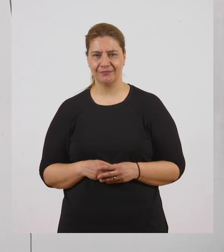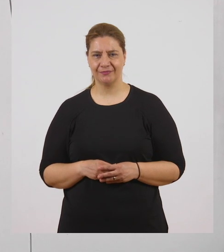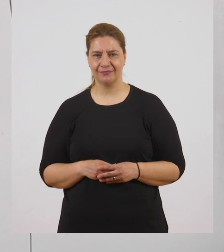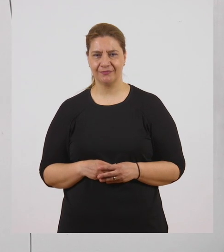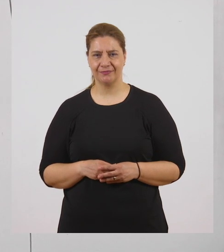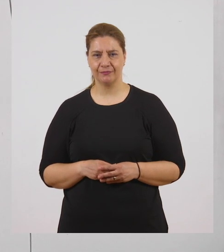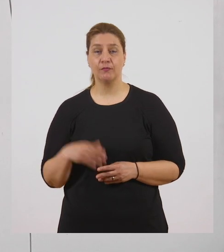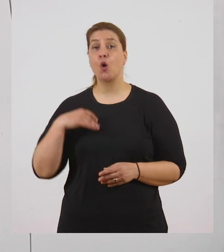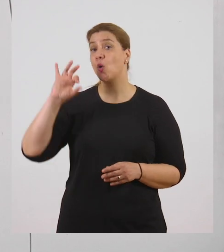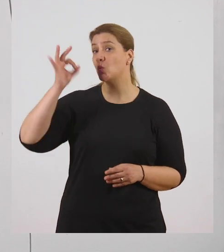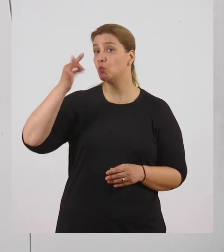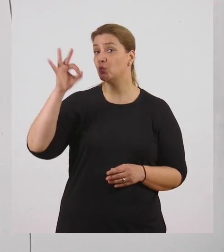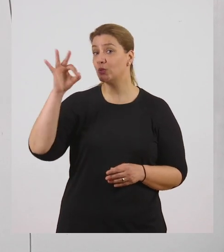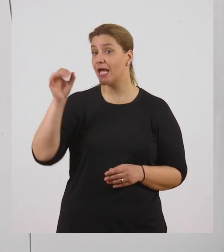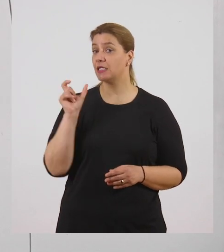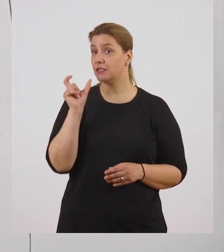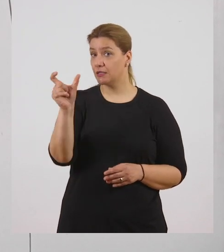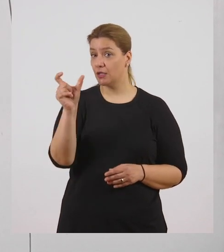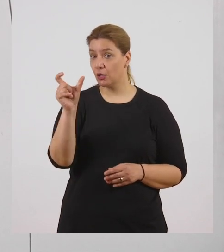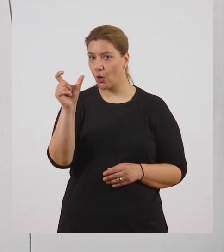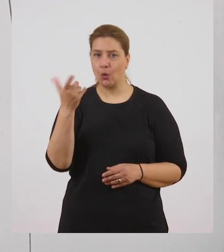Το ουσιαστικό παιδικότητα.